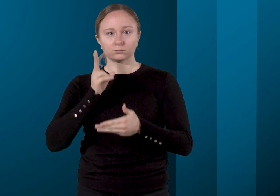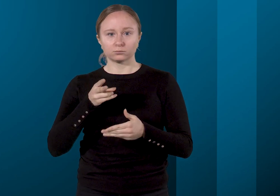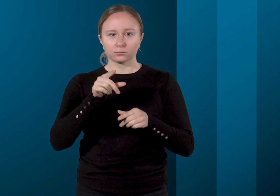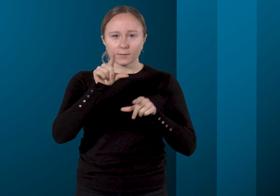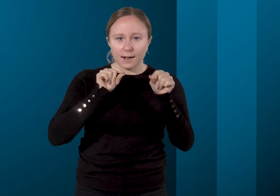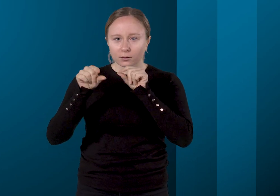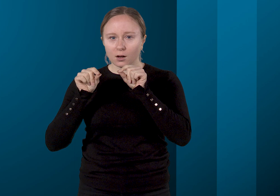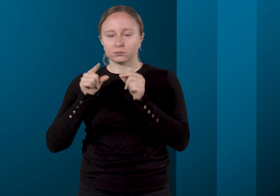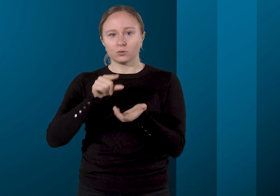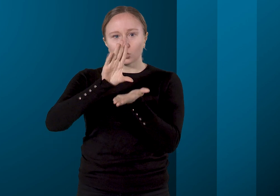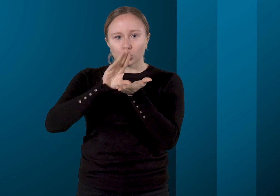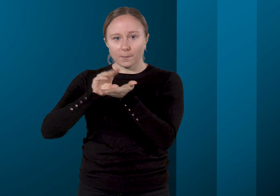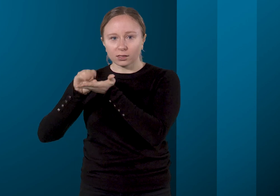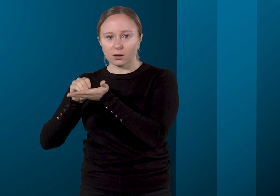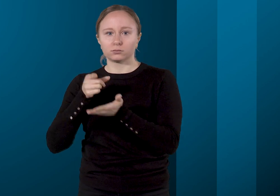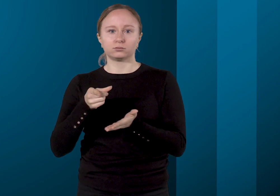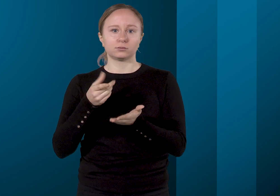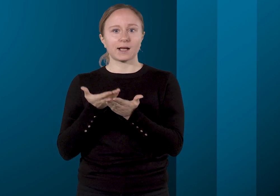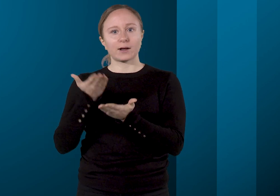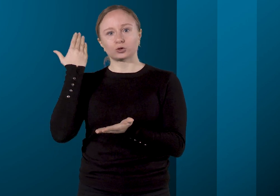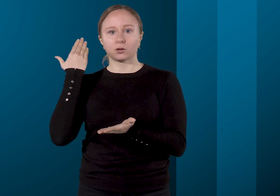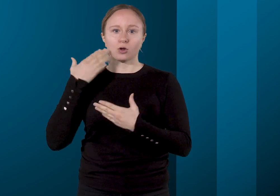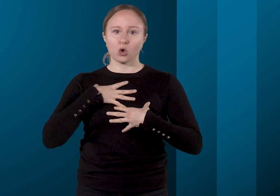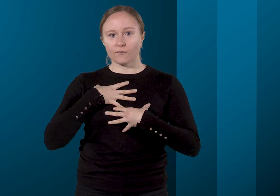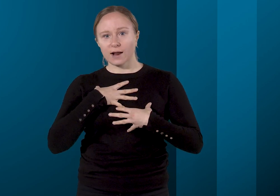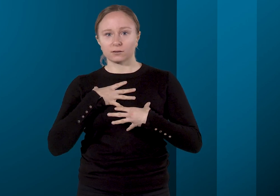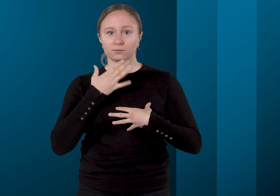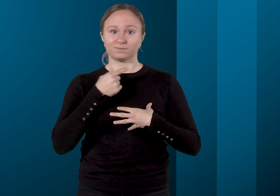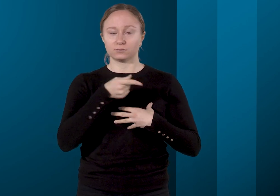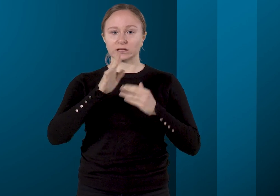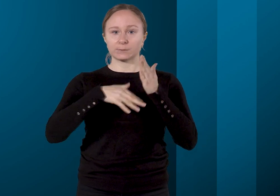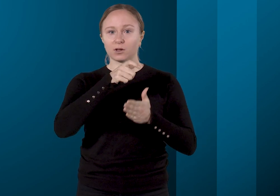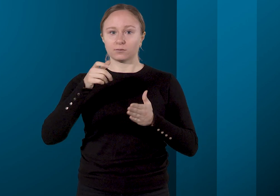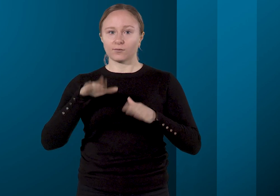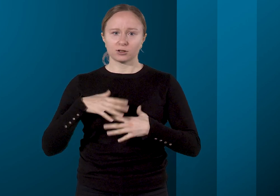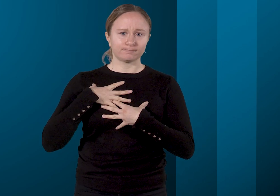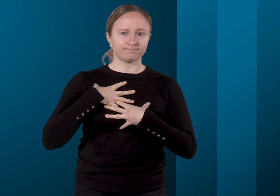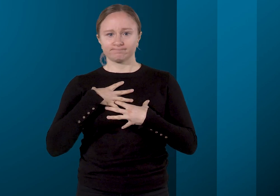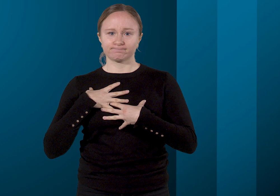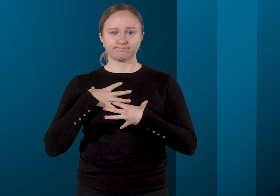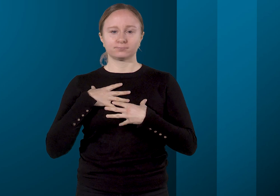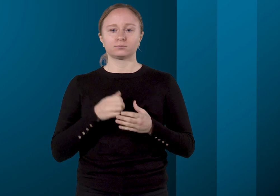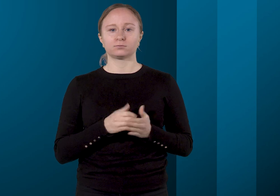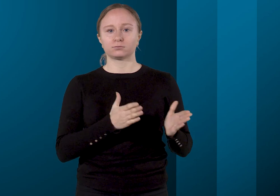att identifiera och dokumentera historiska oförrätter - som teckenspråkiga personer har utsatts för, -